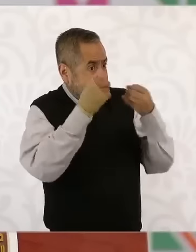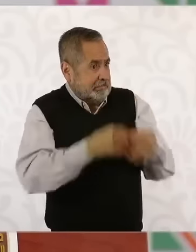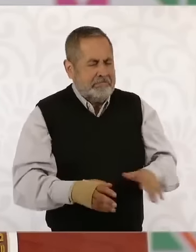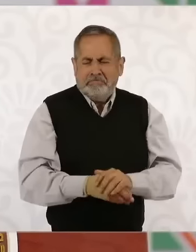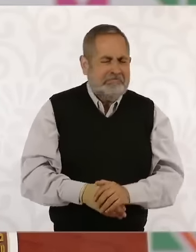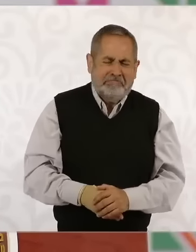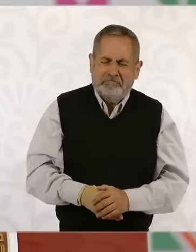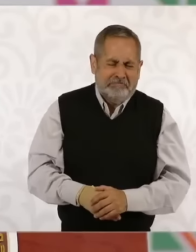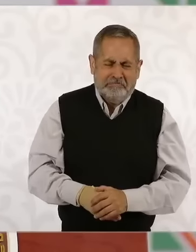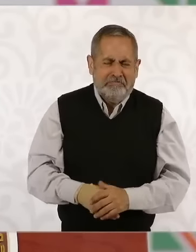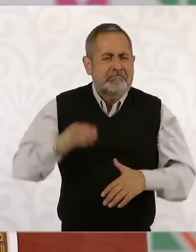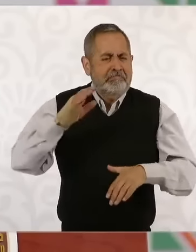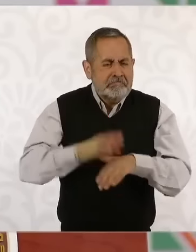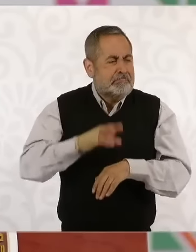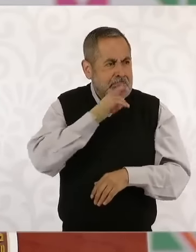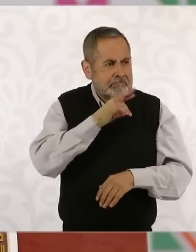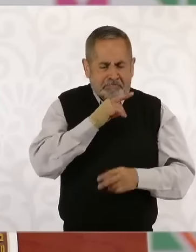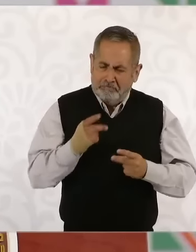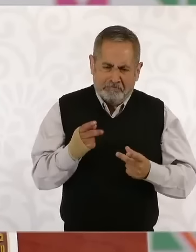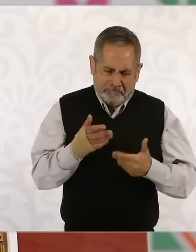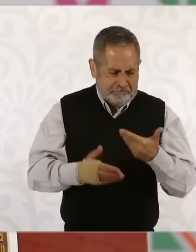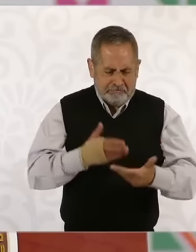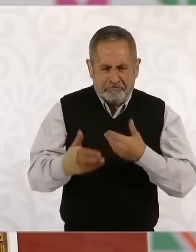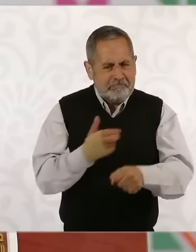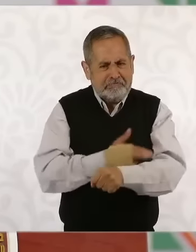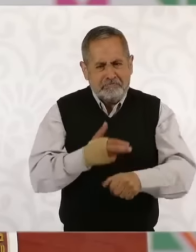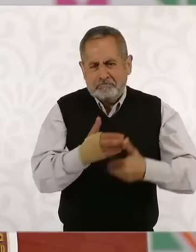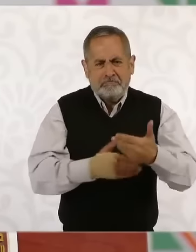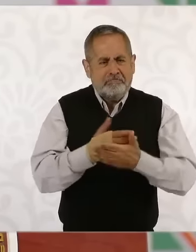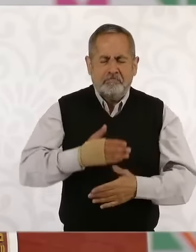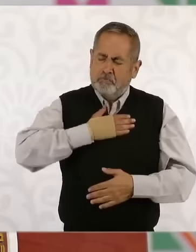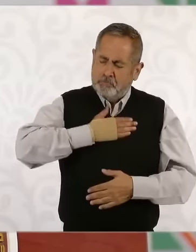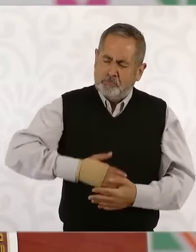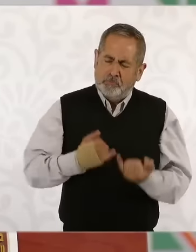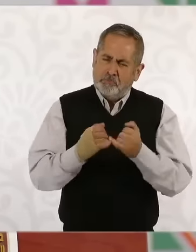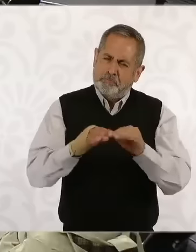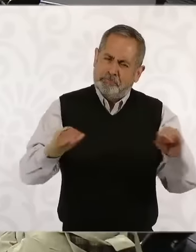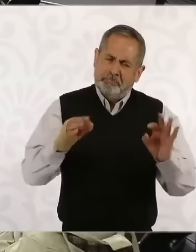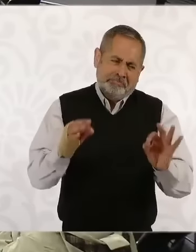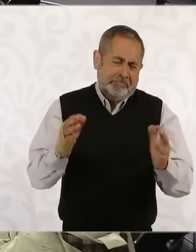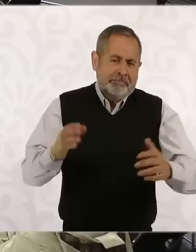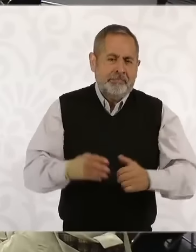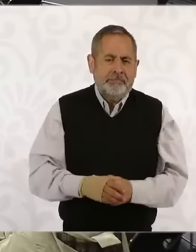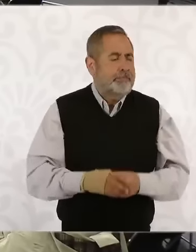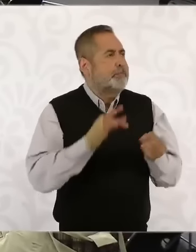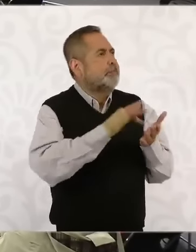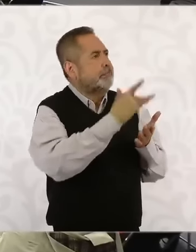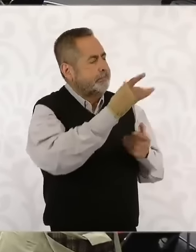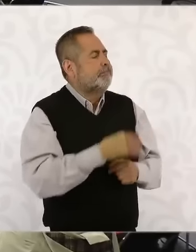más eficiente la aplicación de la justicia. Muchas gracias, presidenta. Eh, presidenta,